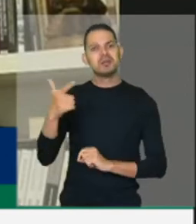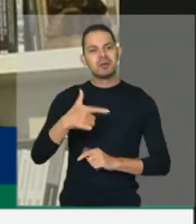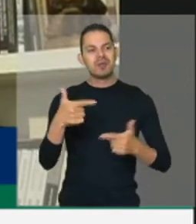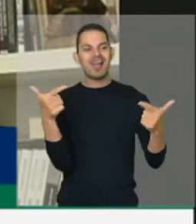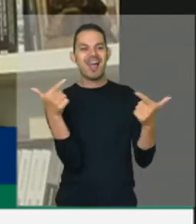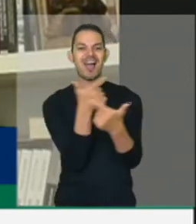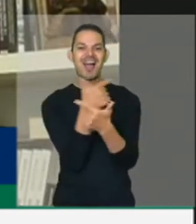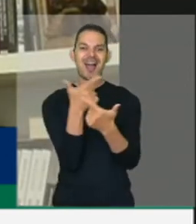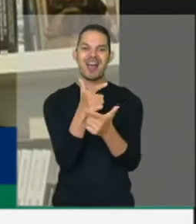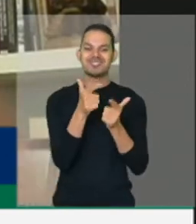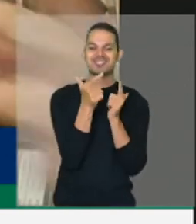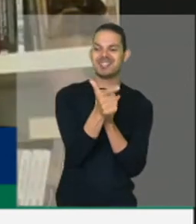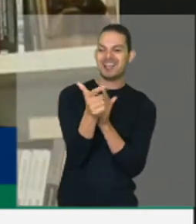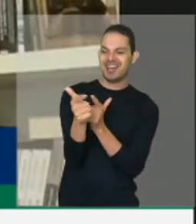CHACOTA E SE REÚNE COM UM GRUPO DE EMPRESÁRIOS, ENTRE